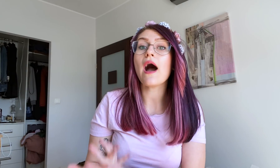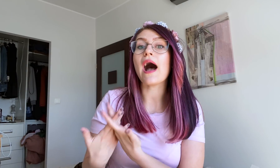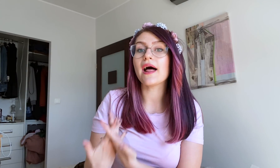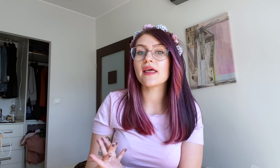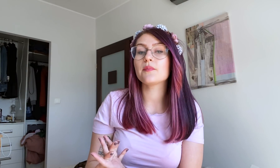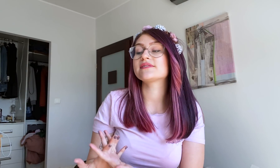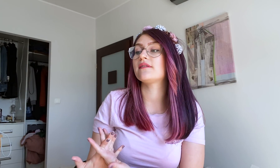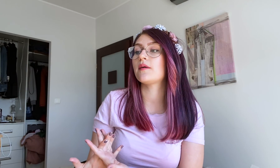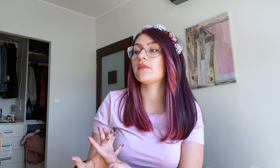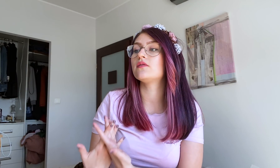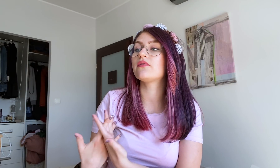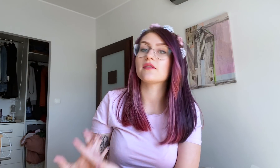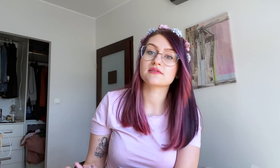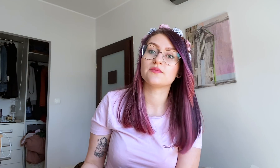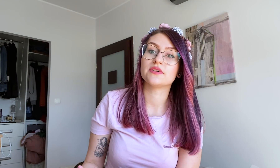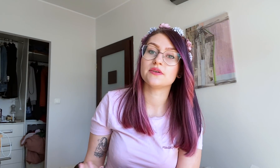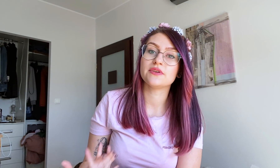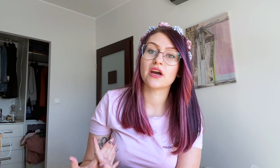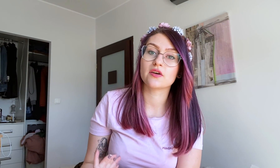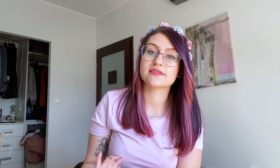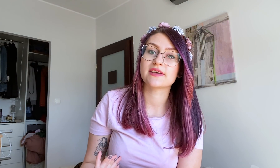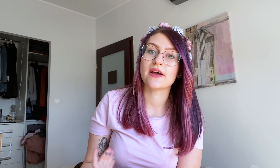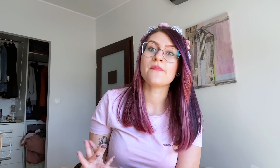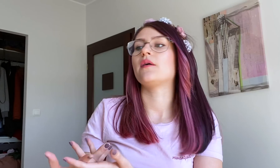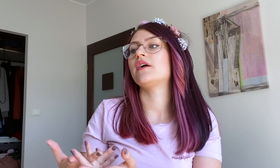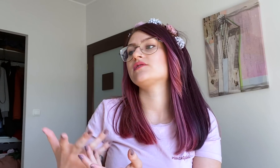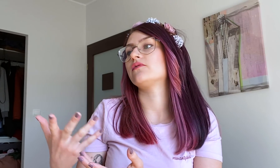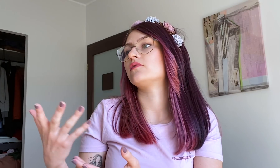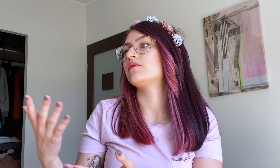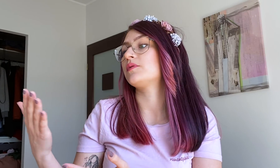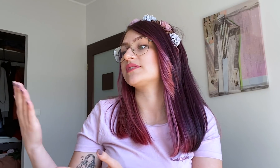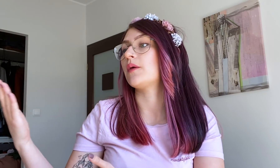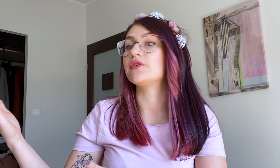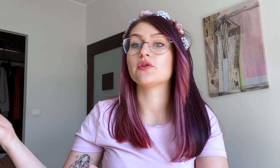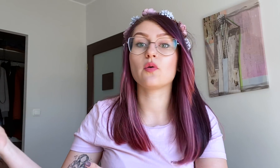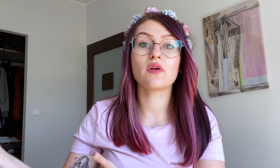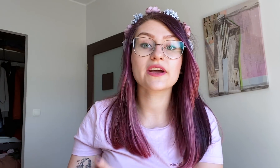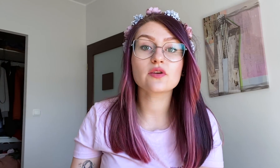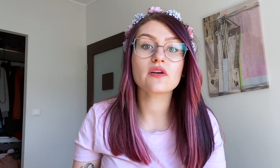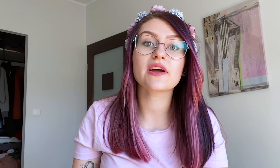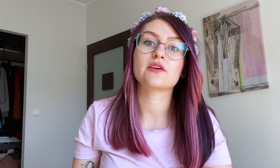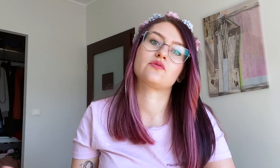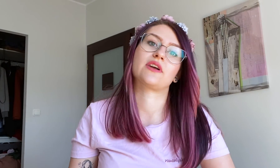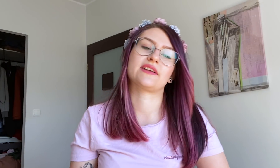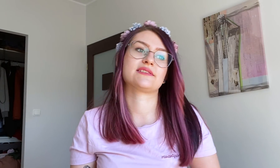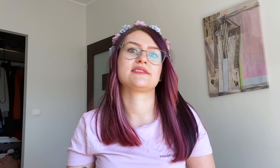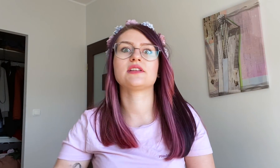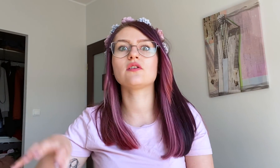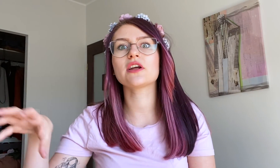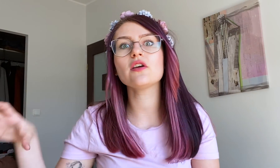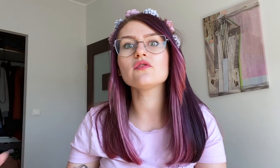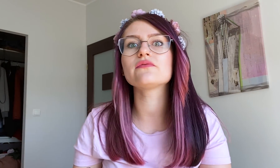ale poznałam nowe osoby migające. Znowu poznałam inną lektorkę, która jest z innego regionu,